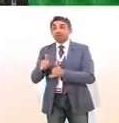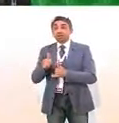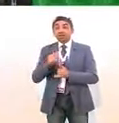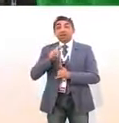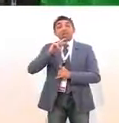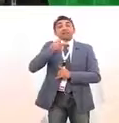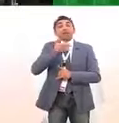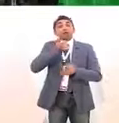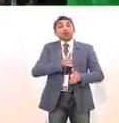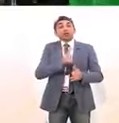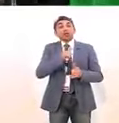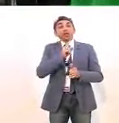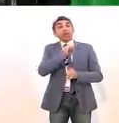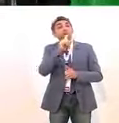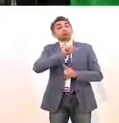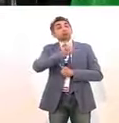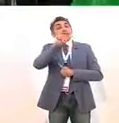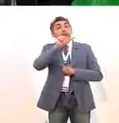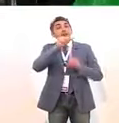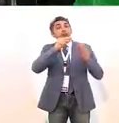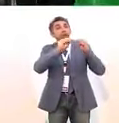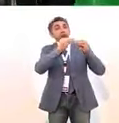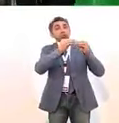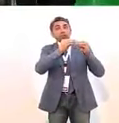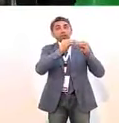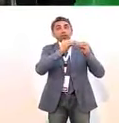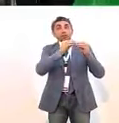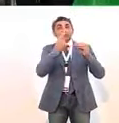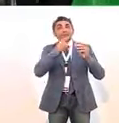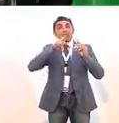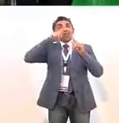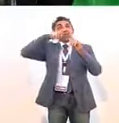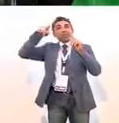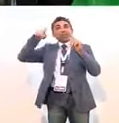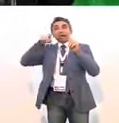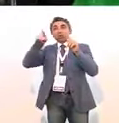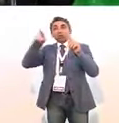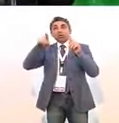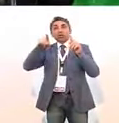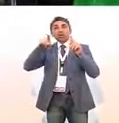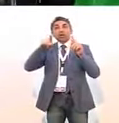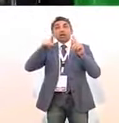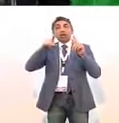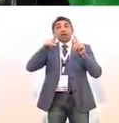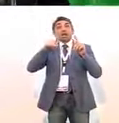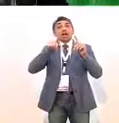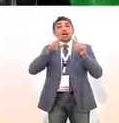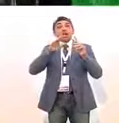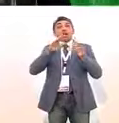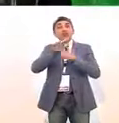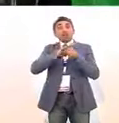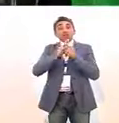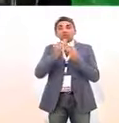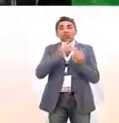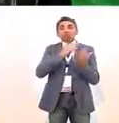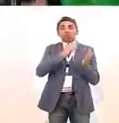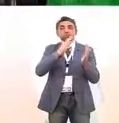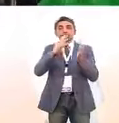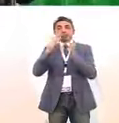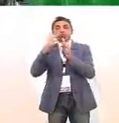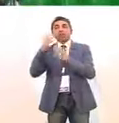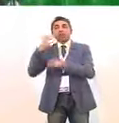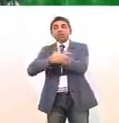gli indicatori, è il primo indicatore che porta verso i livelli di povertà. Se ci pensate